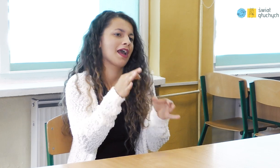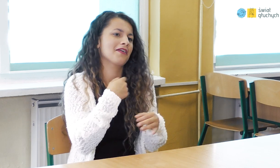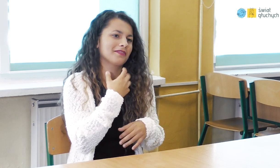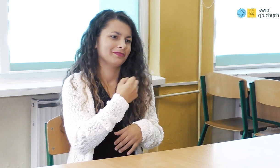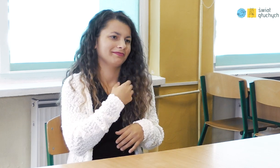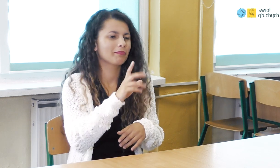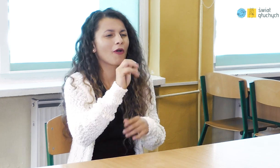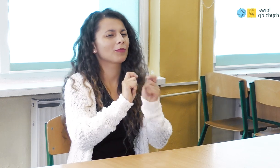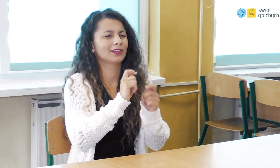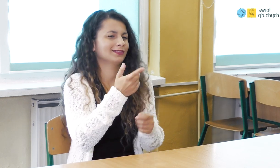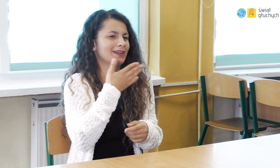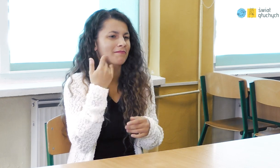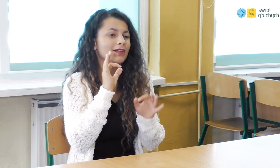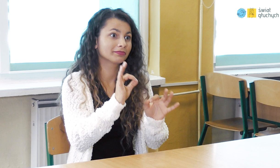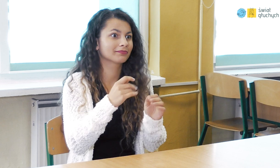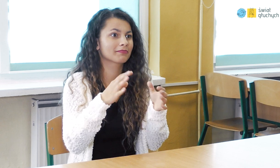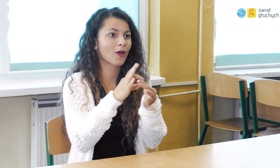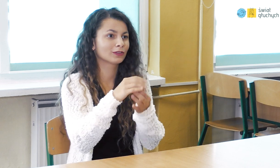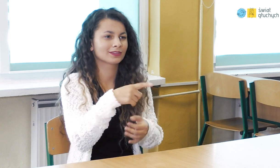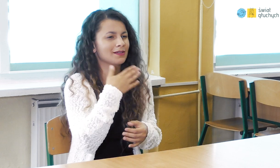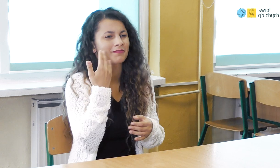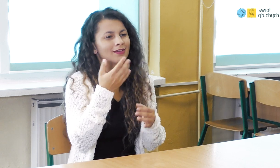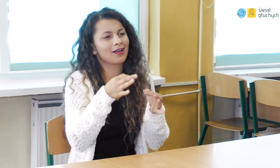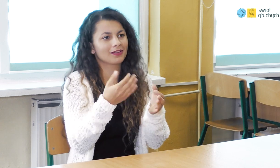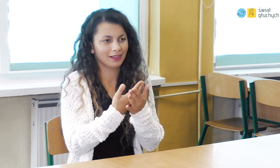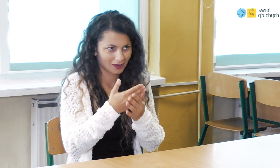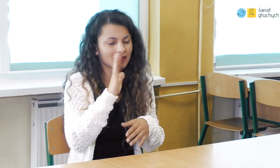Nie było komunikacji ani dobrego połączenia, dlatego jeździliśmy autem.